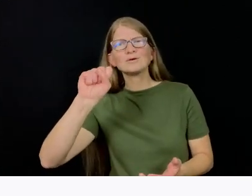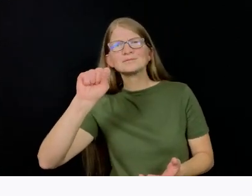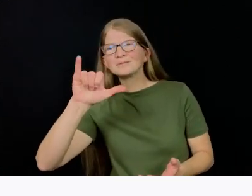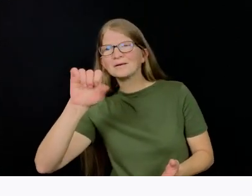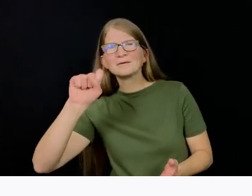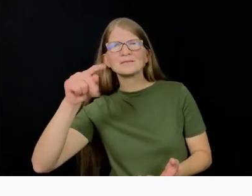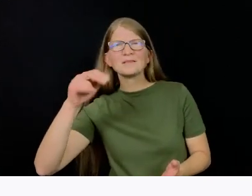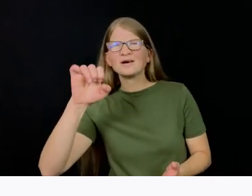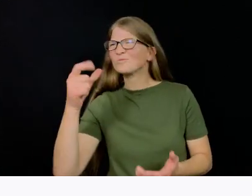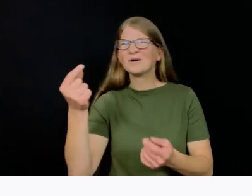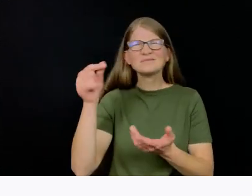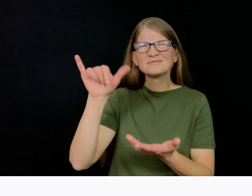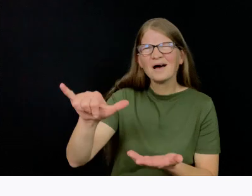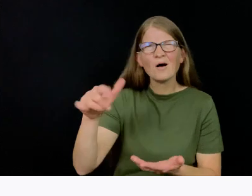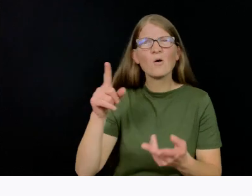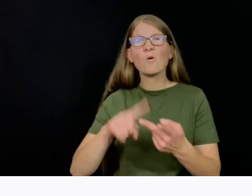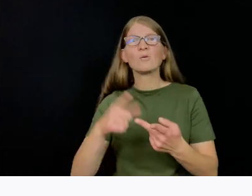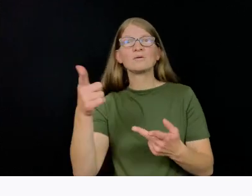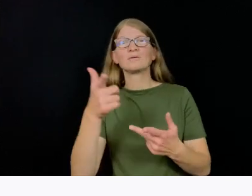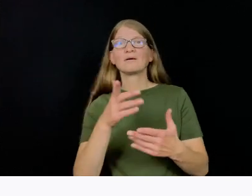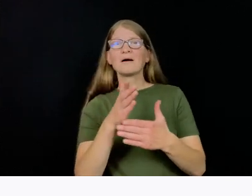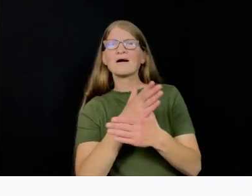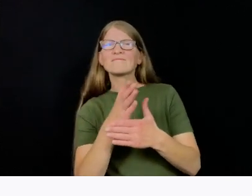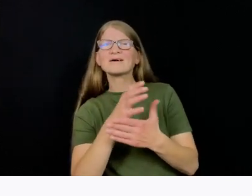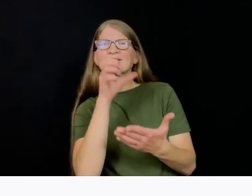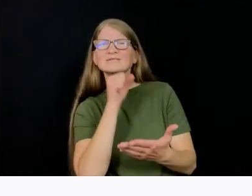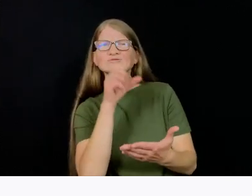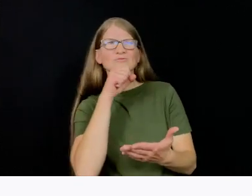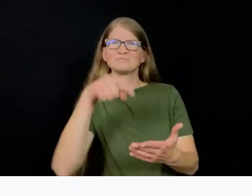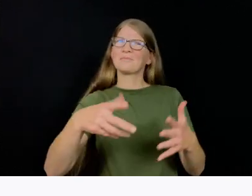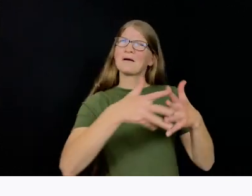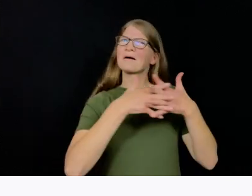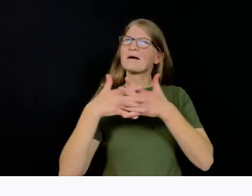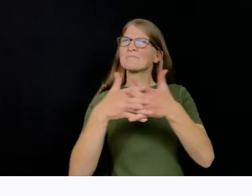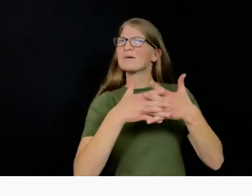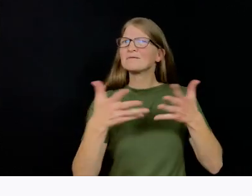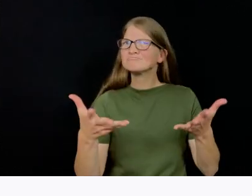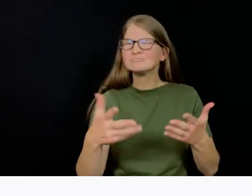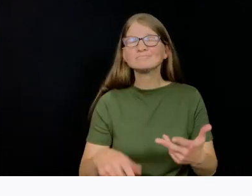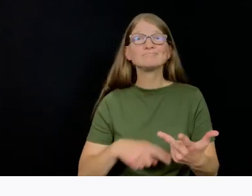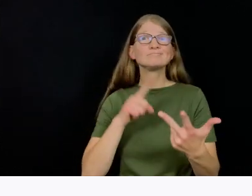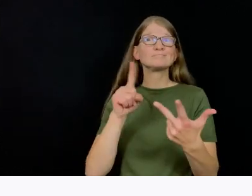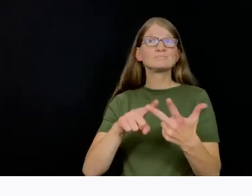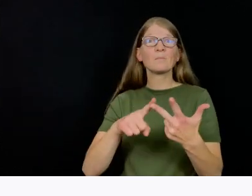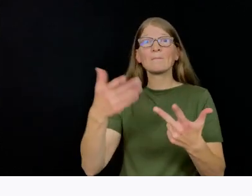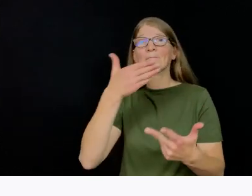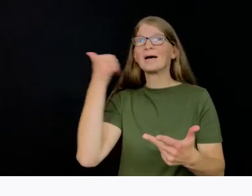أو "كيف تَغيَّر متوسط العمر في الولايات المتحدة بمرور الوقت؟" أو "ما هو نوع السيارة الأنسب لعائلتكم التي تكبر؟"